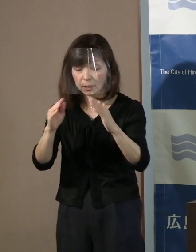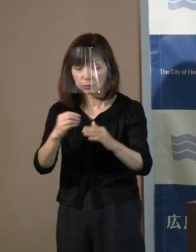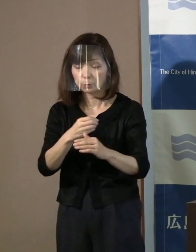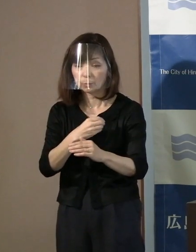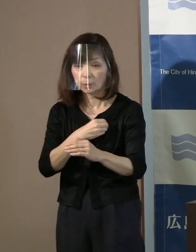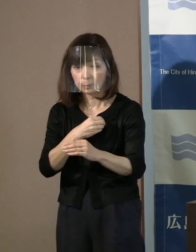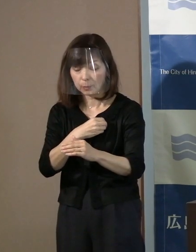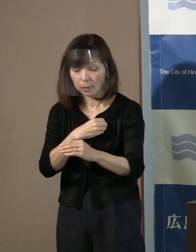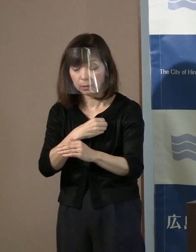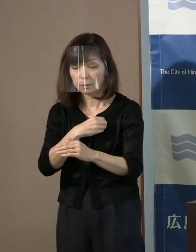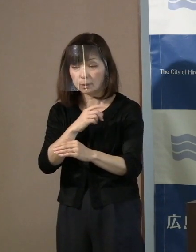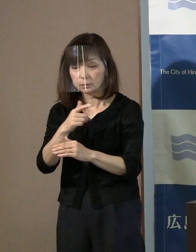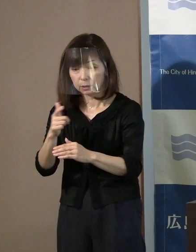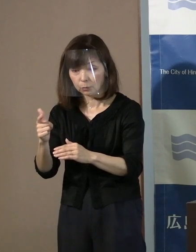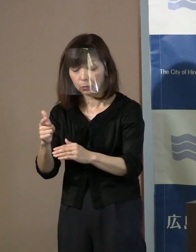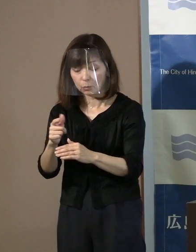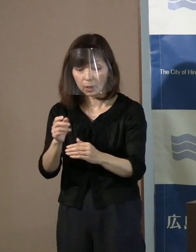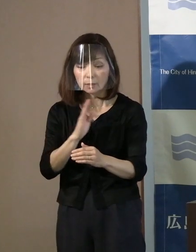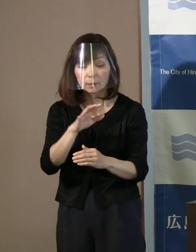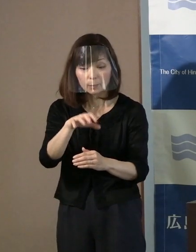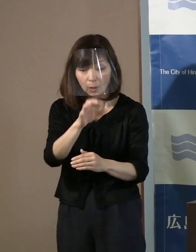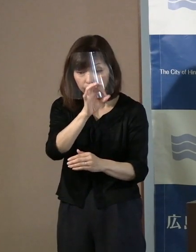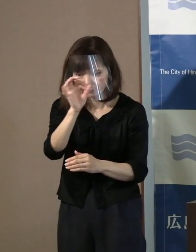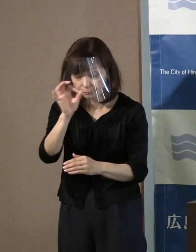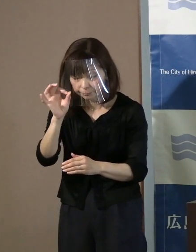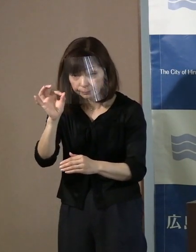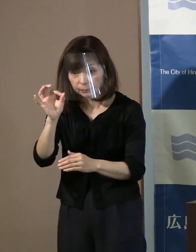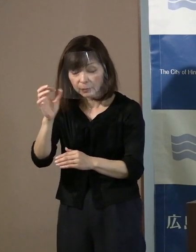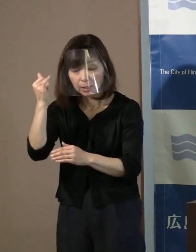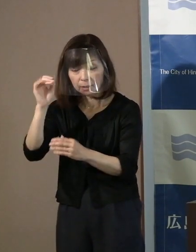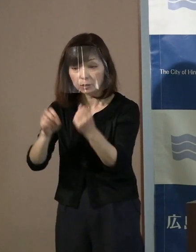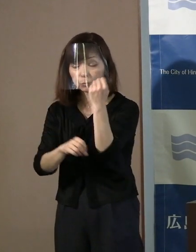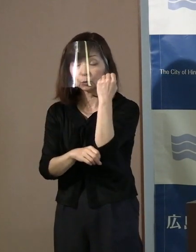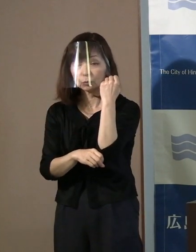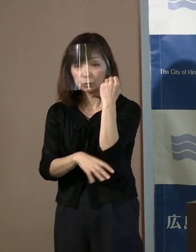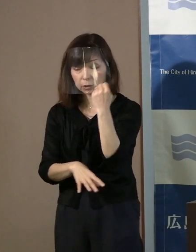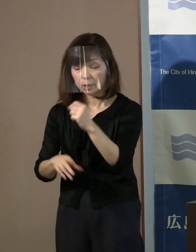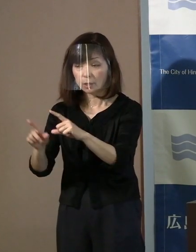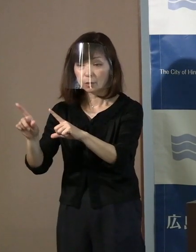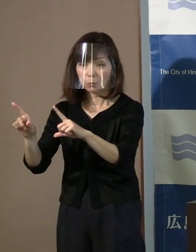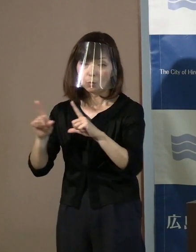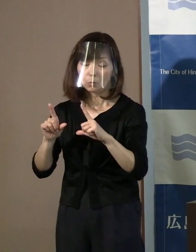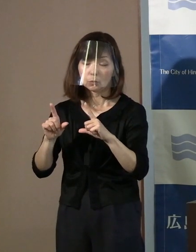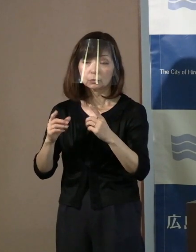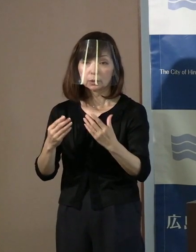現地視察に基づいて この方向性を決めておりますので､ 一番詳しく知っておられるのは､